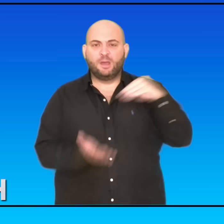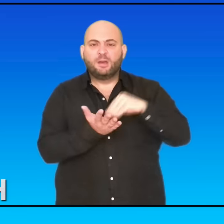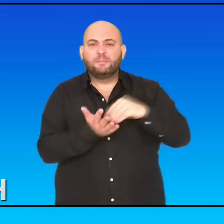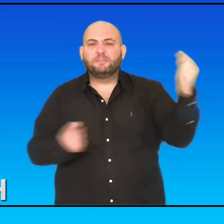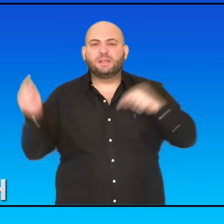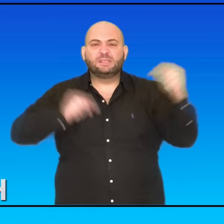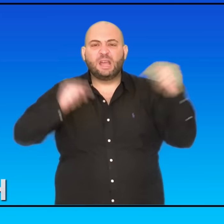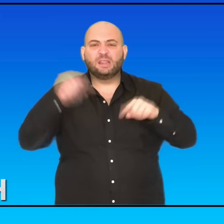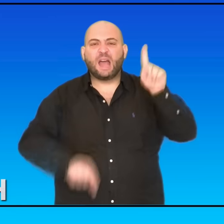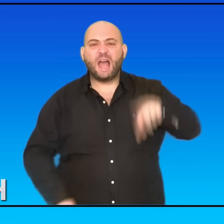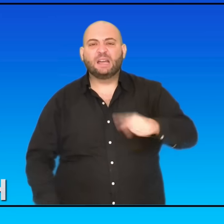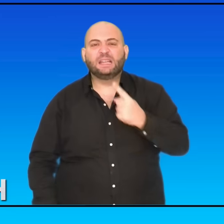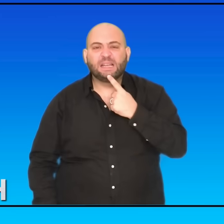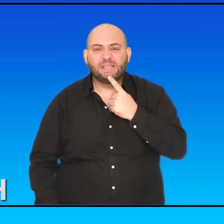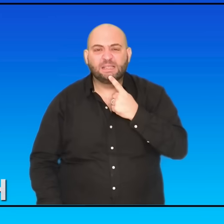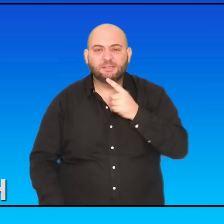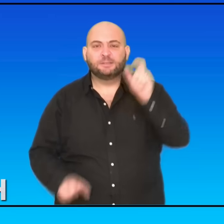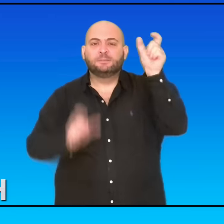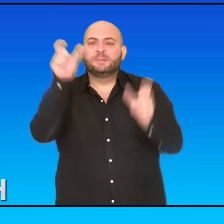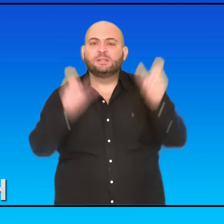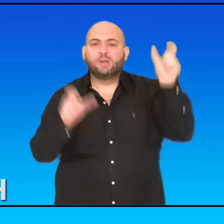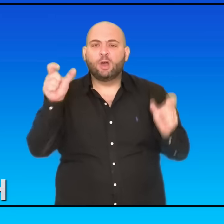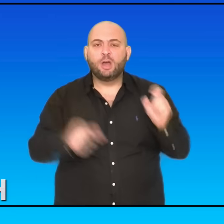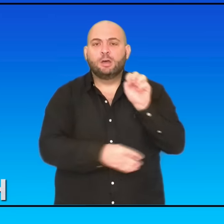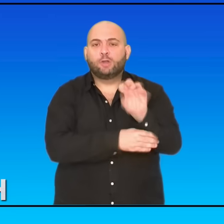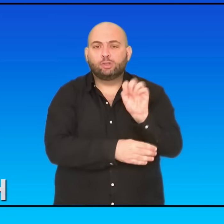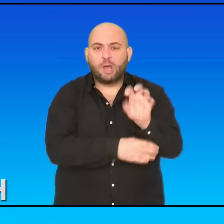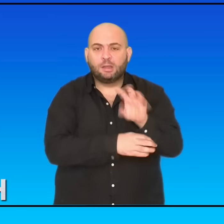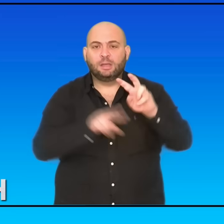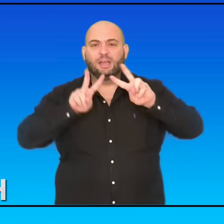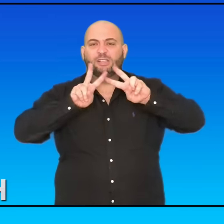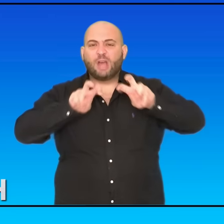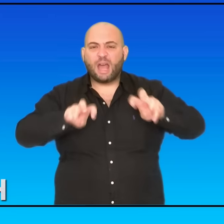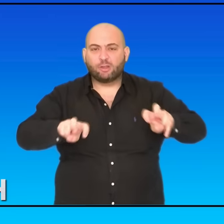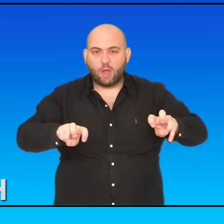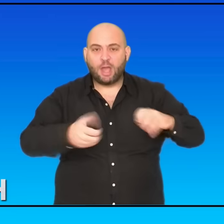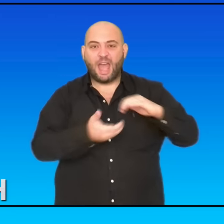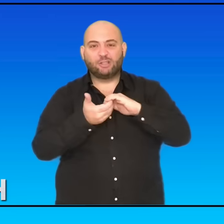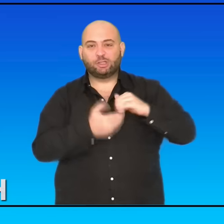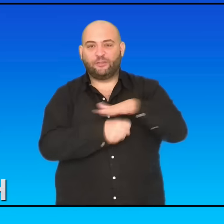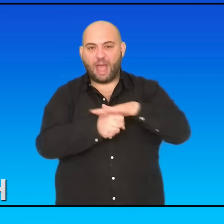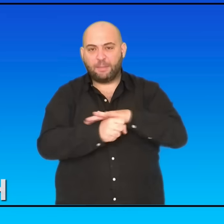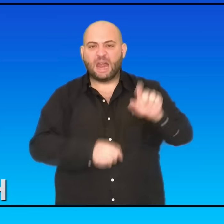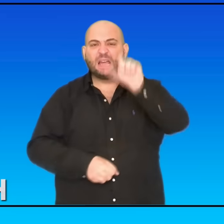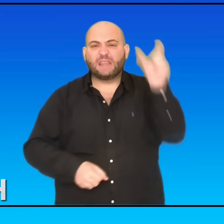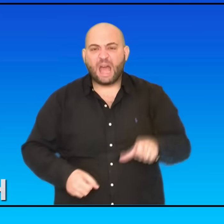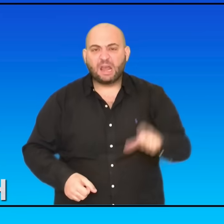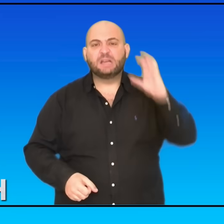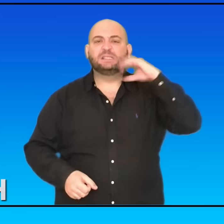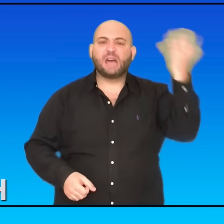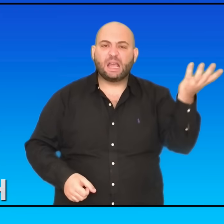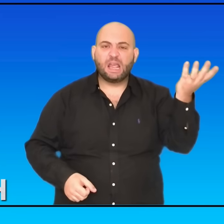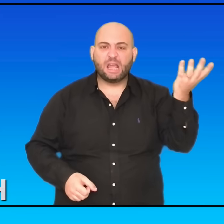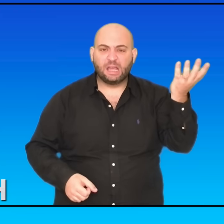Erano presenti anche i docenti gli, ricercatori, associazioni famiglie italiane e straniere